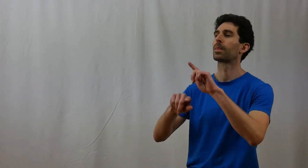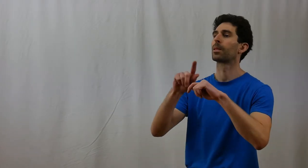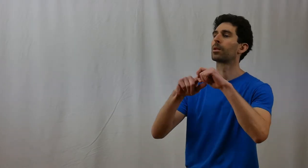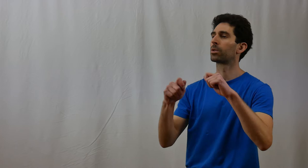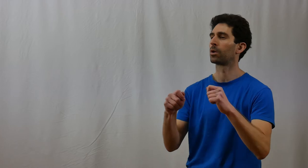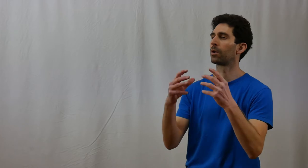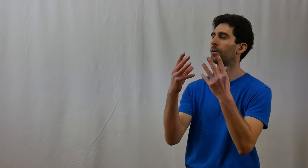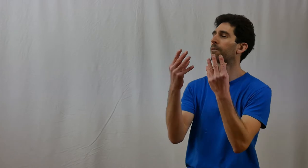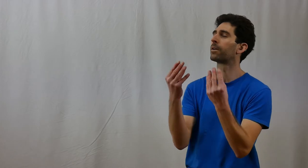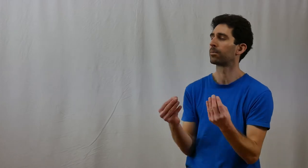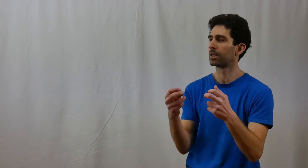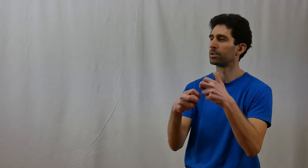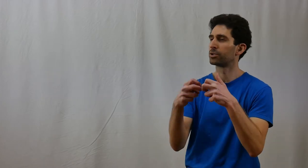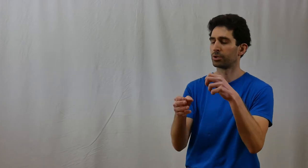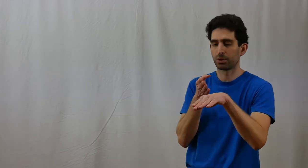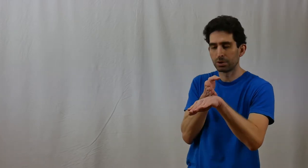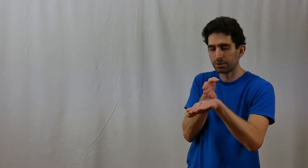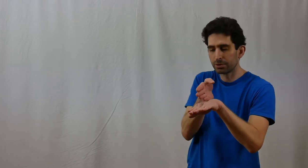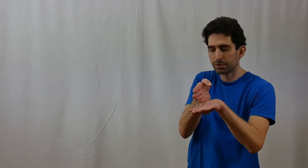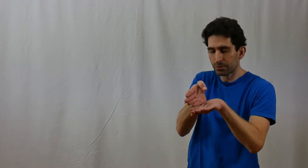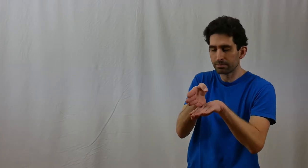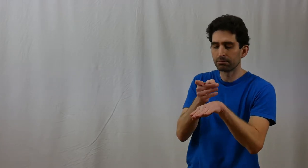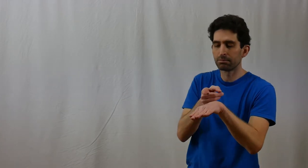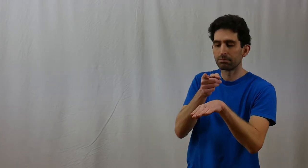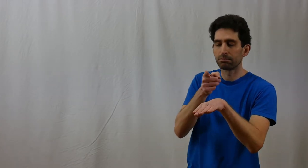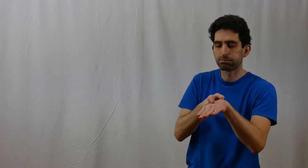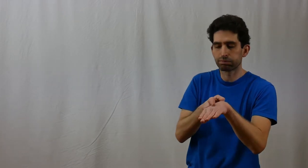Le noeud faible suit l'axe de la chaussure.